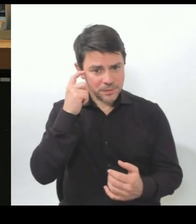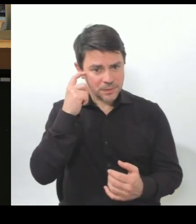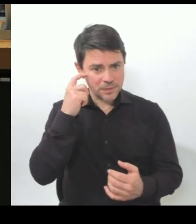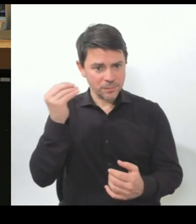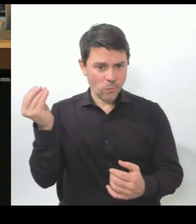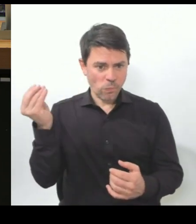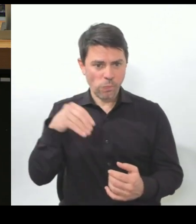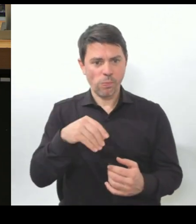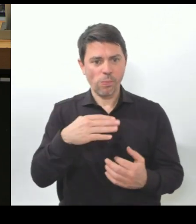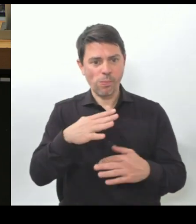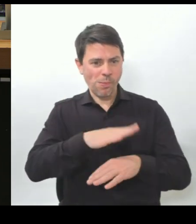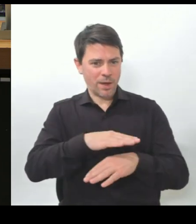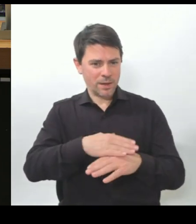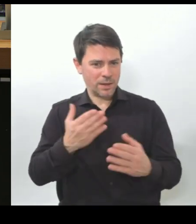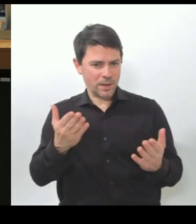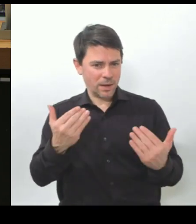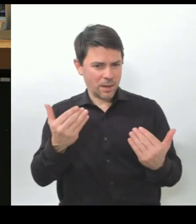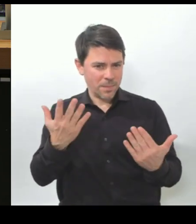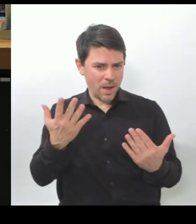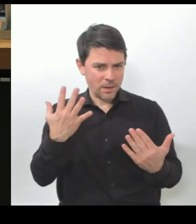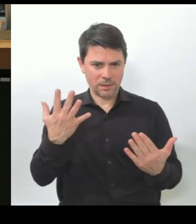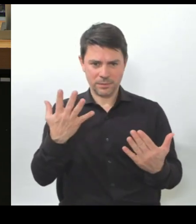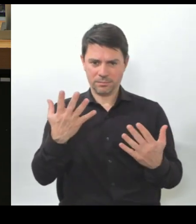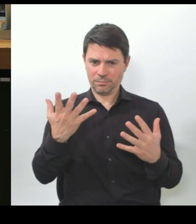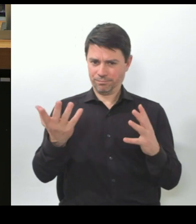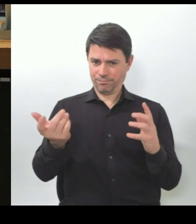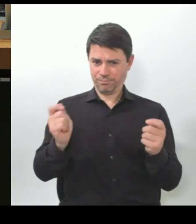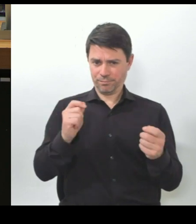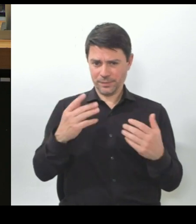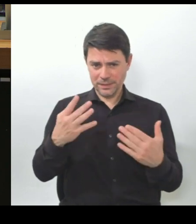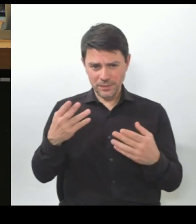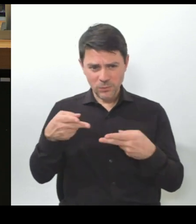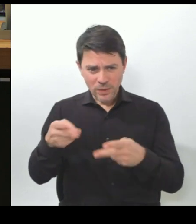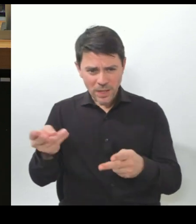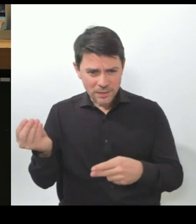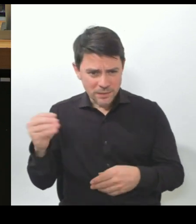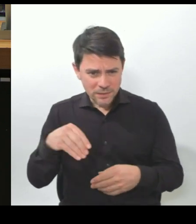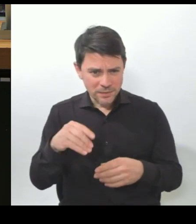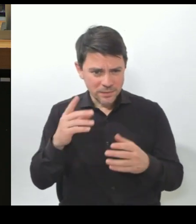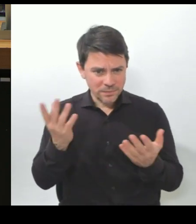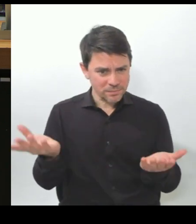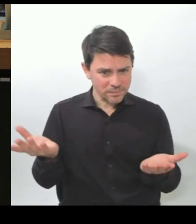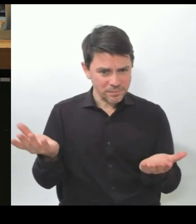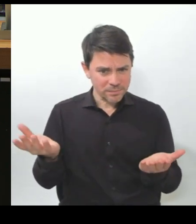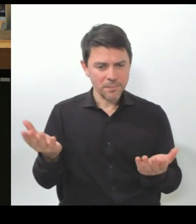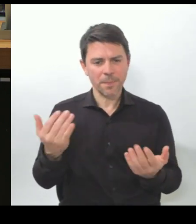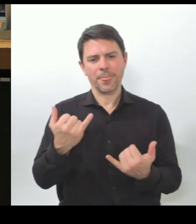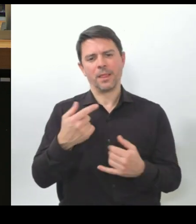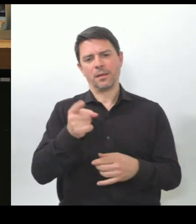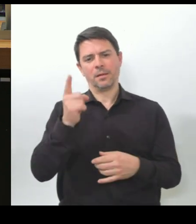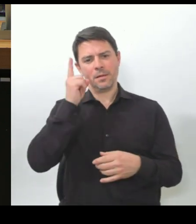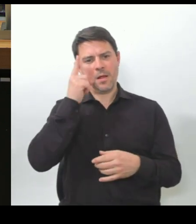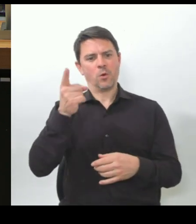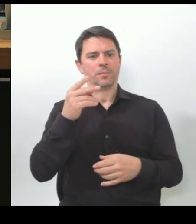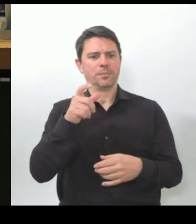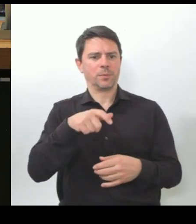Hinweise und das, was die Senatsverwaltung vorgestellt hat auch. Wenn die TVO gebaut wird, dann ist das Bündnis 90 die Grünen